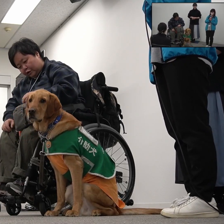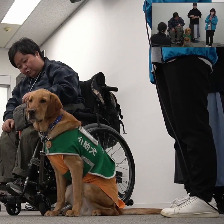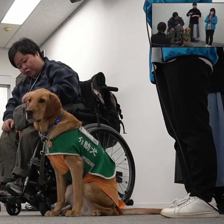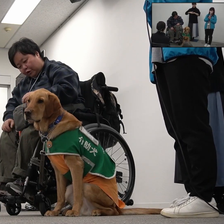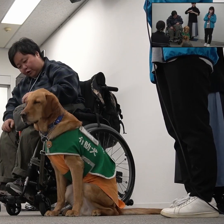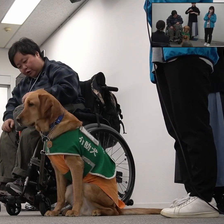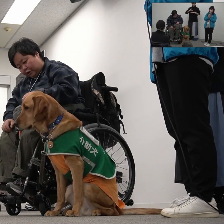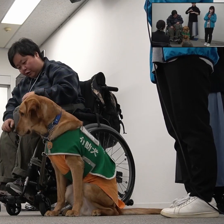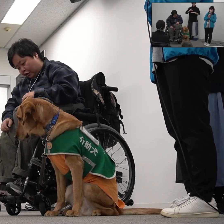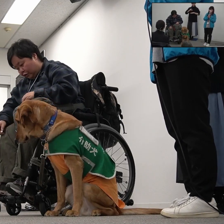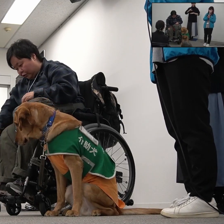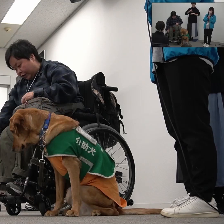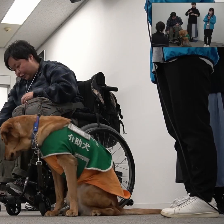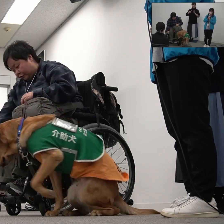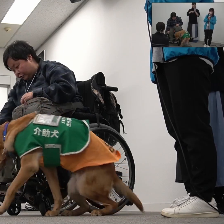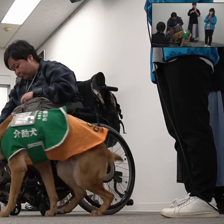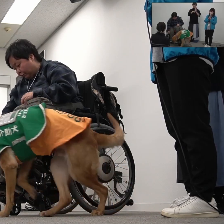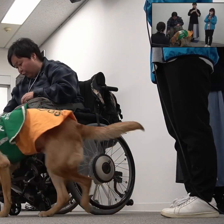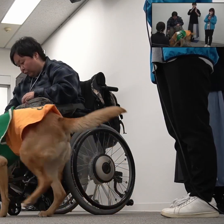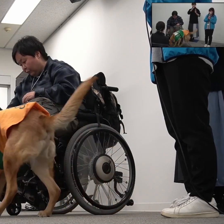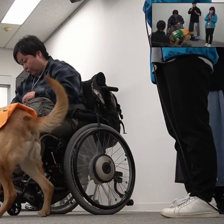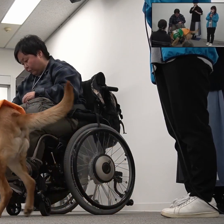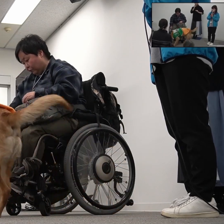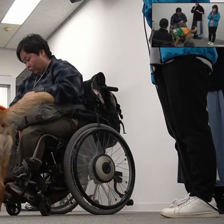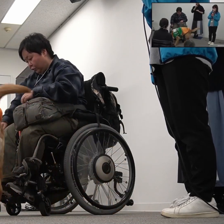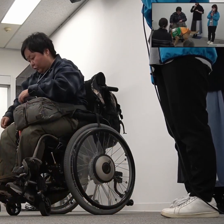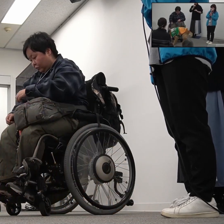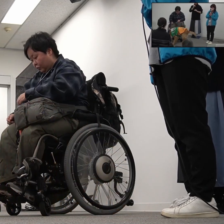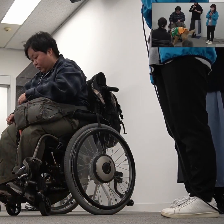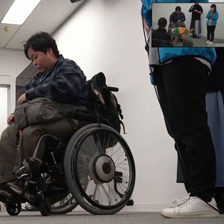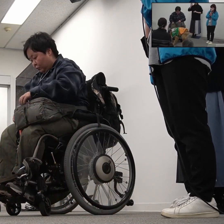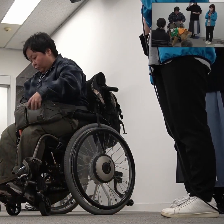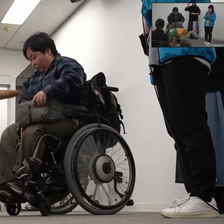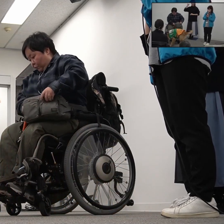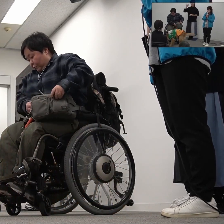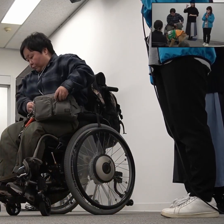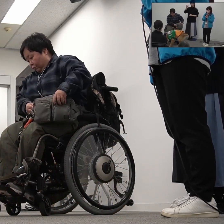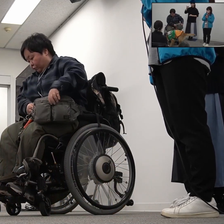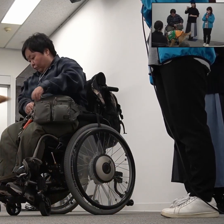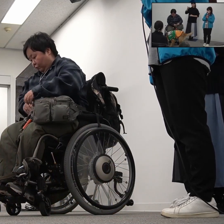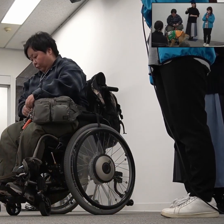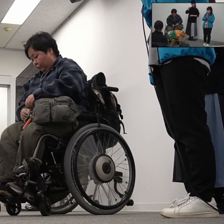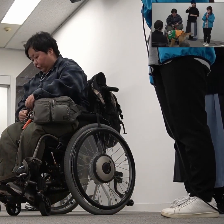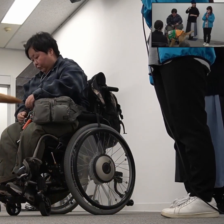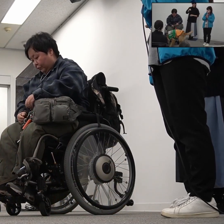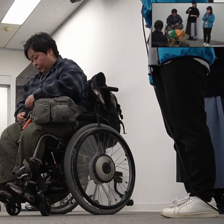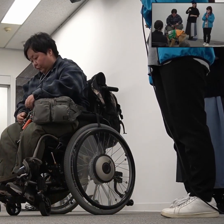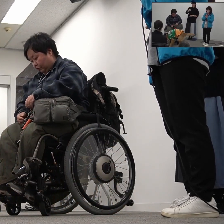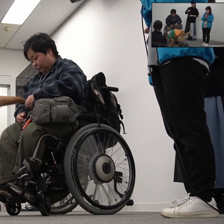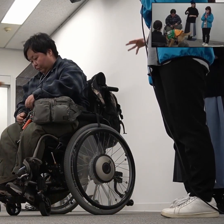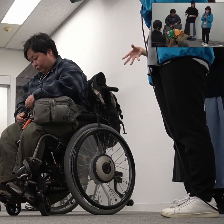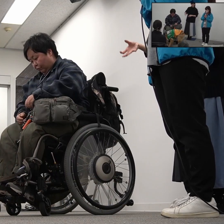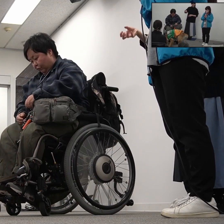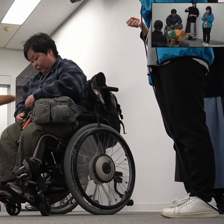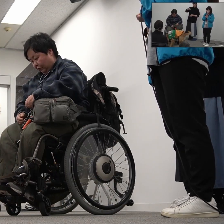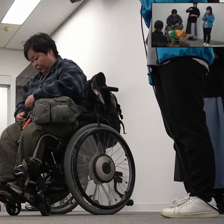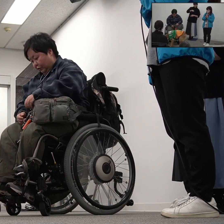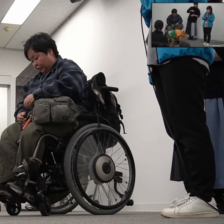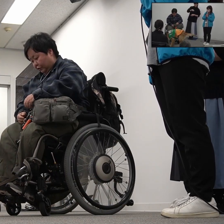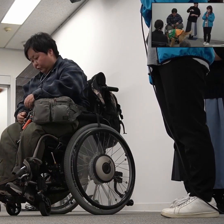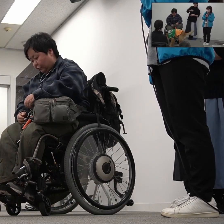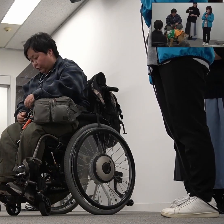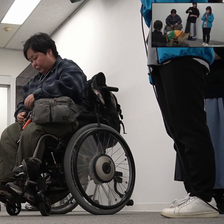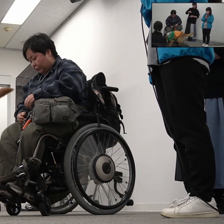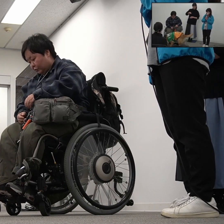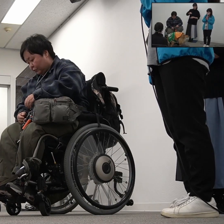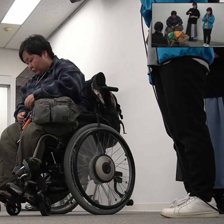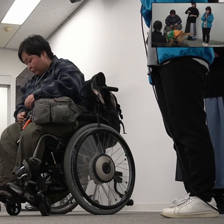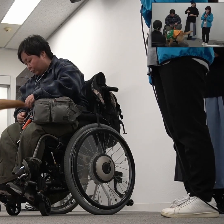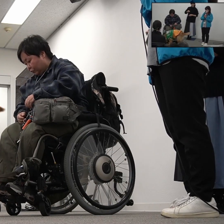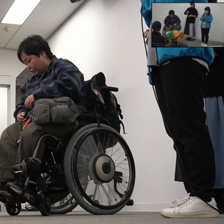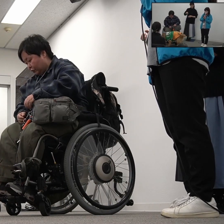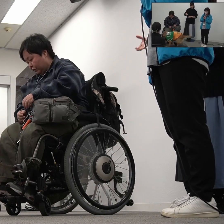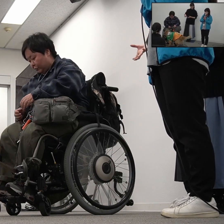まず名前を呼んで「テイク」という指示で拾って頑張って拾ってギブ